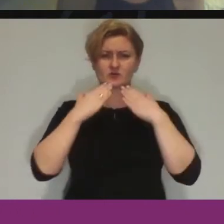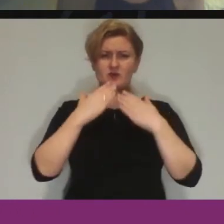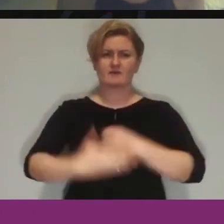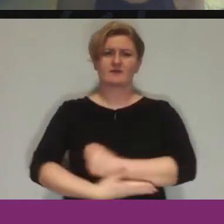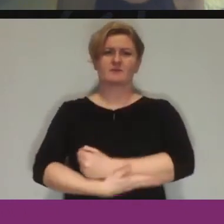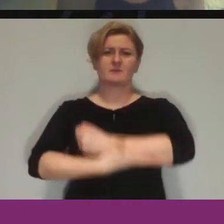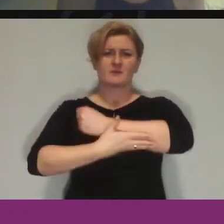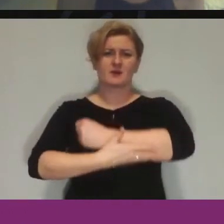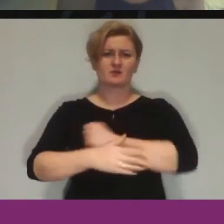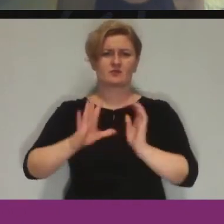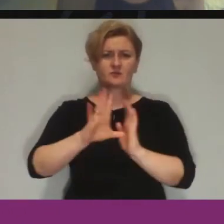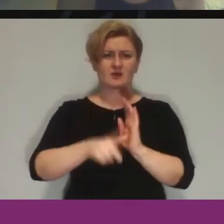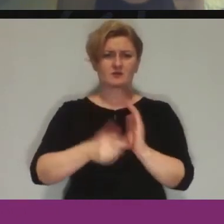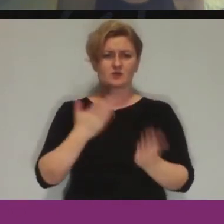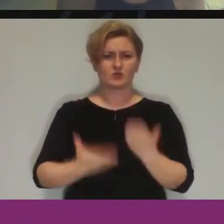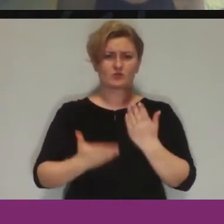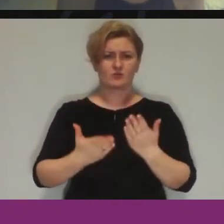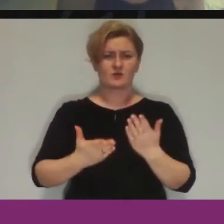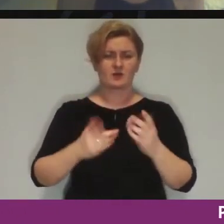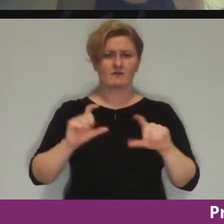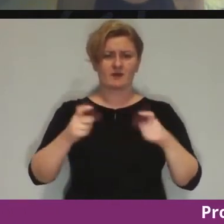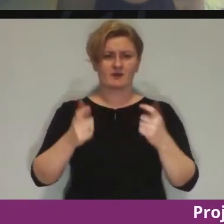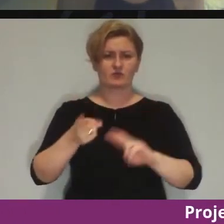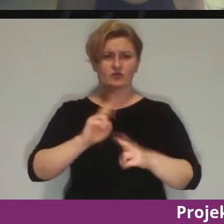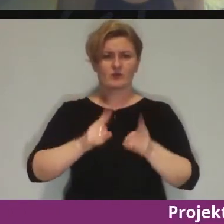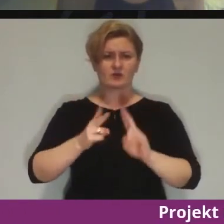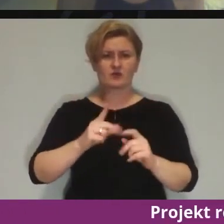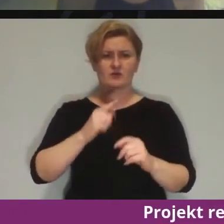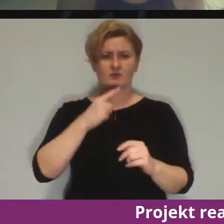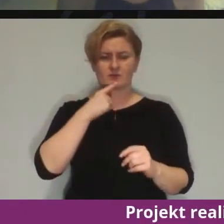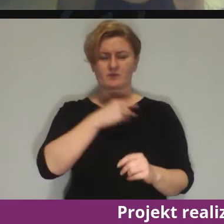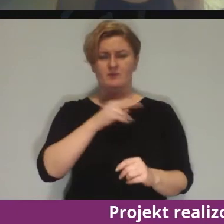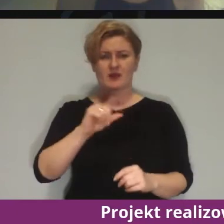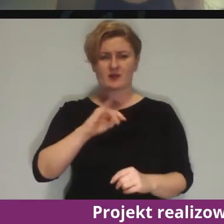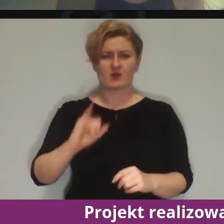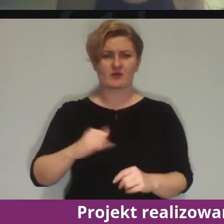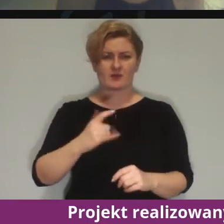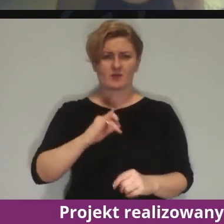Wydarzenie jest tłumaczone na polski język migowy przez Jolantę Gromadę.